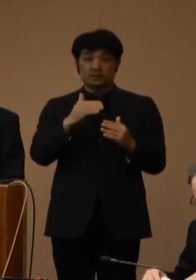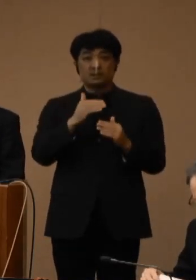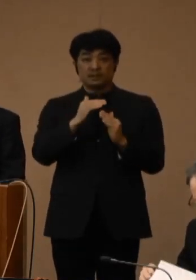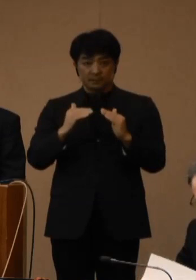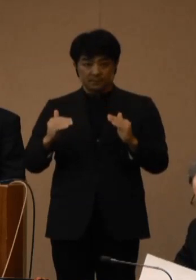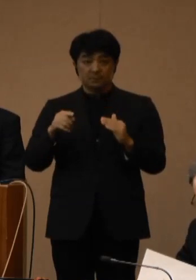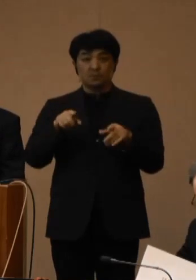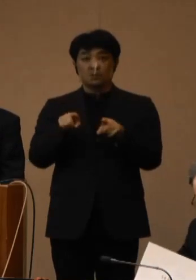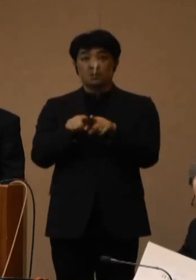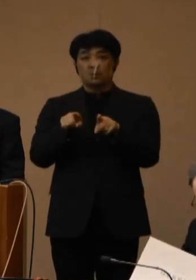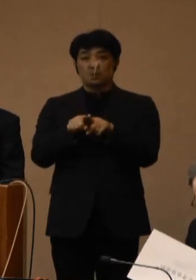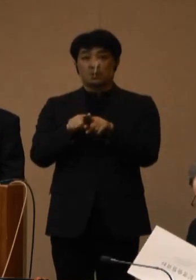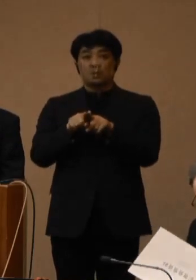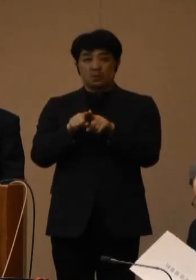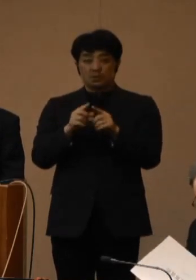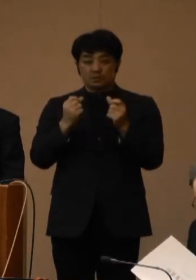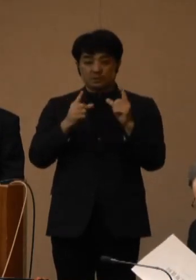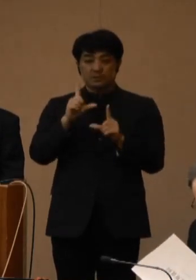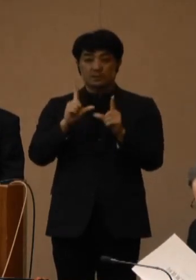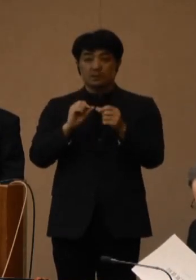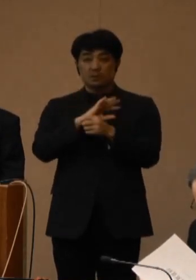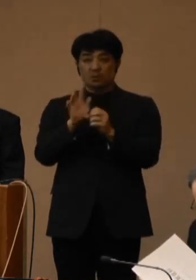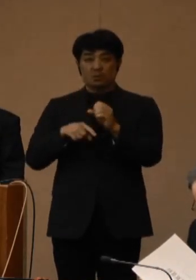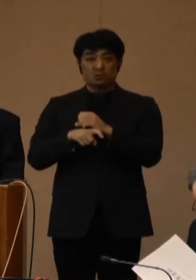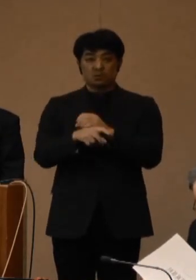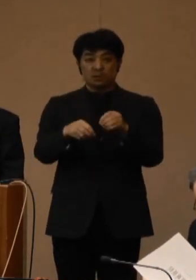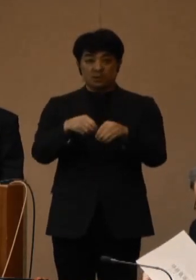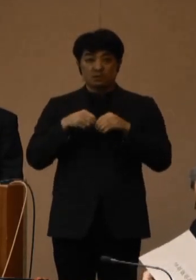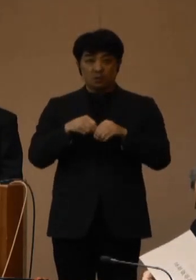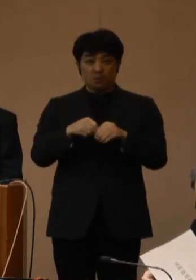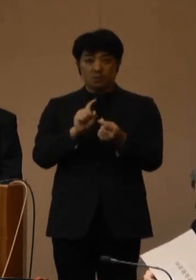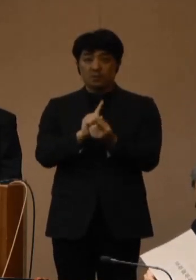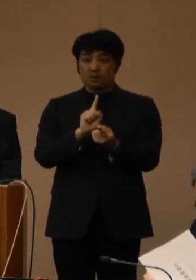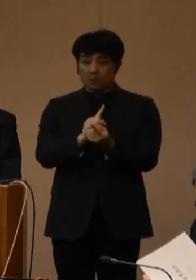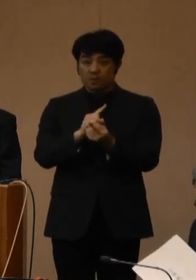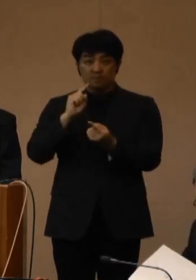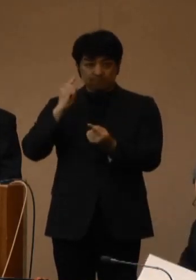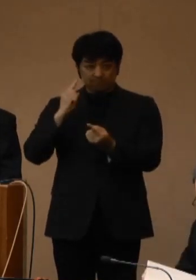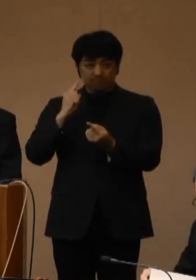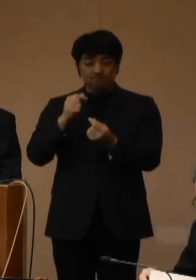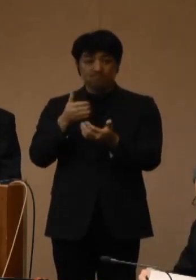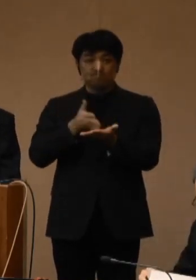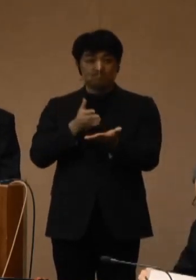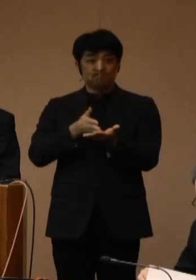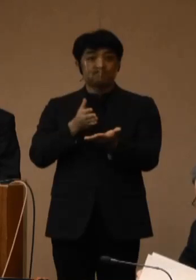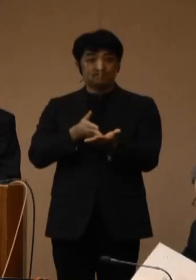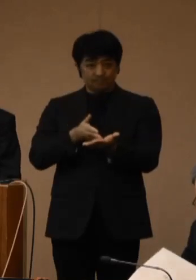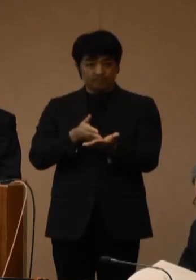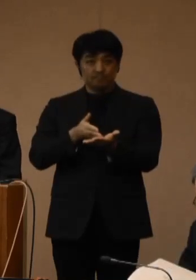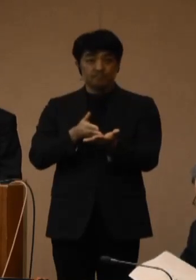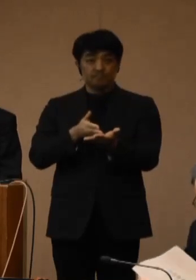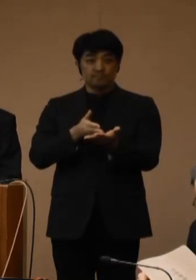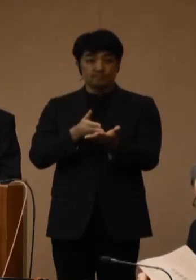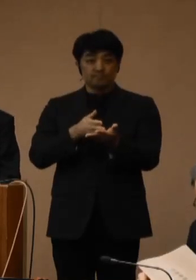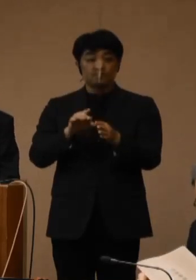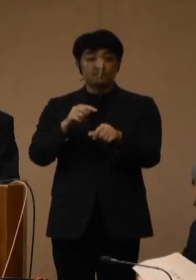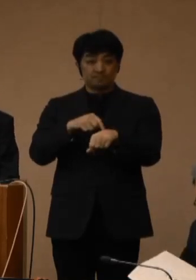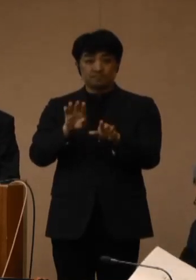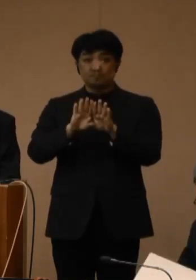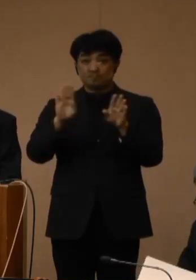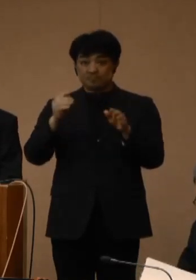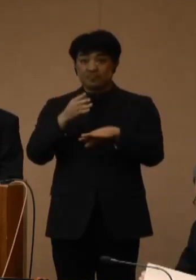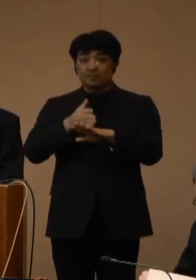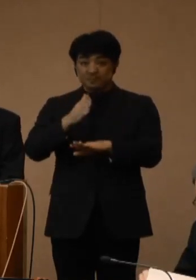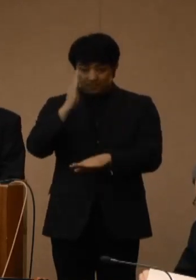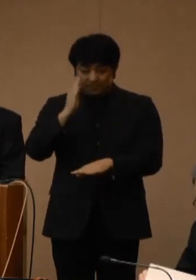合同の新型コロナウイルス感染症の対応に関する記者会見を開催していただきまして感謝申し上げます。